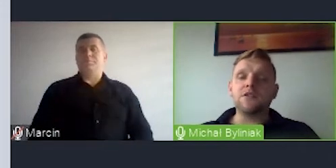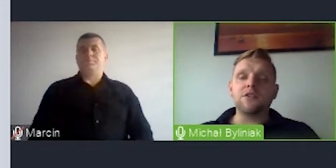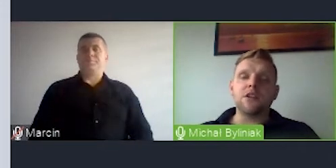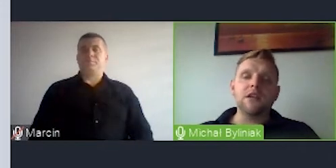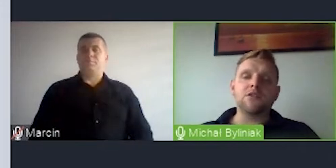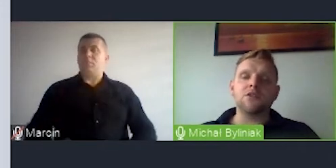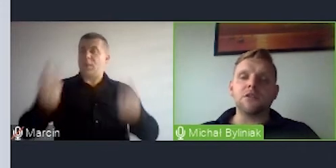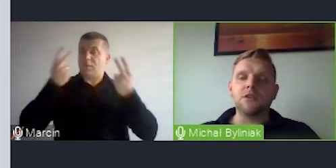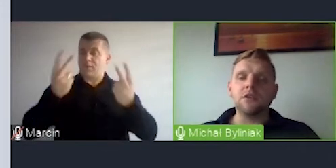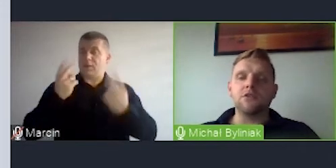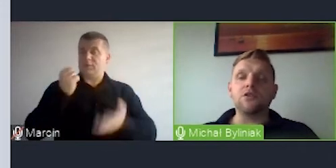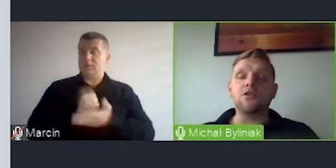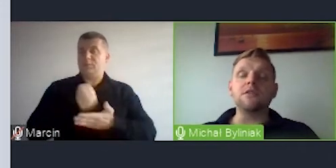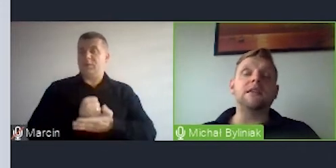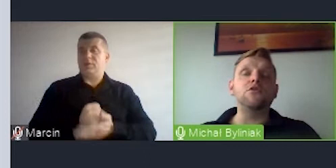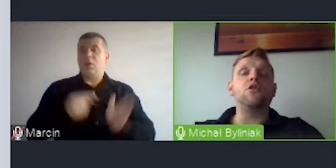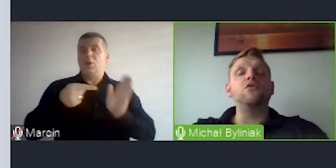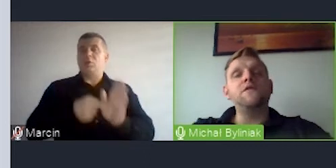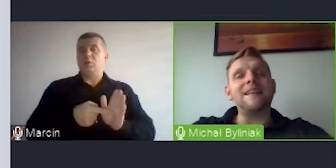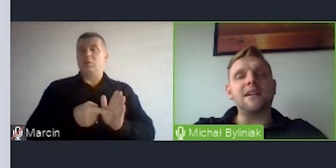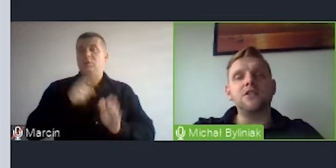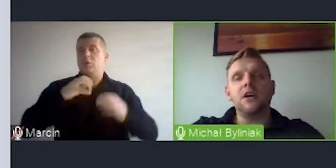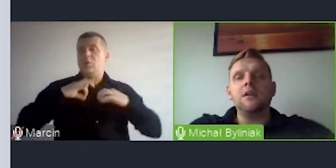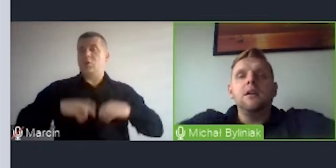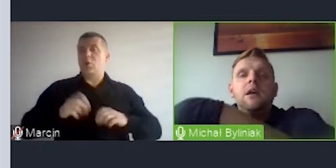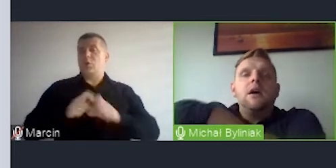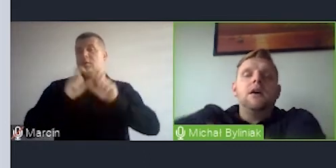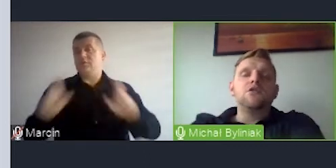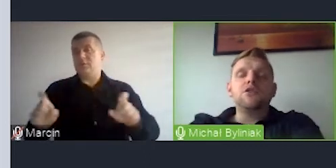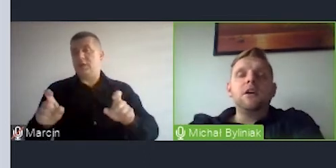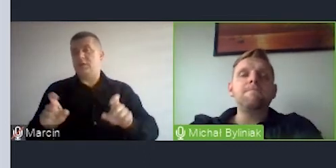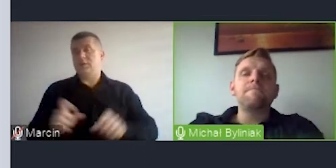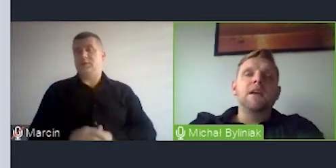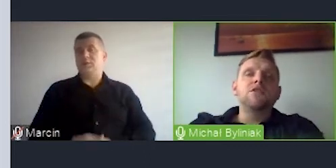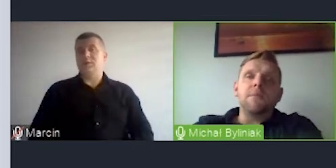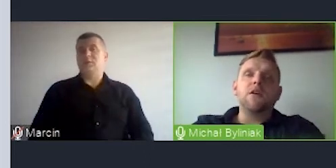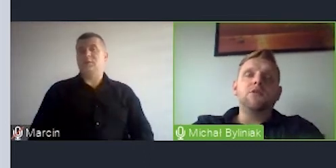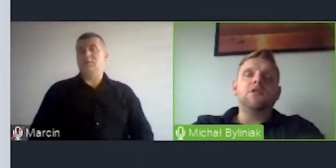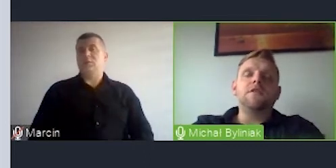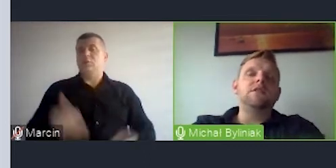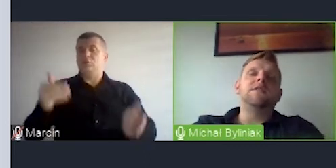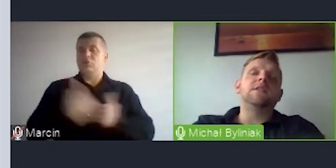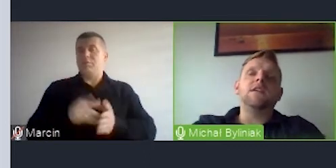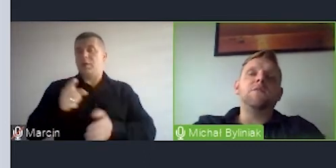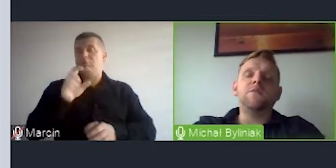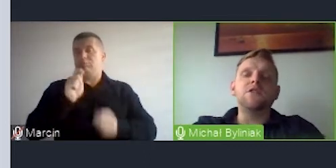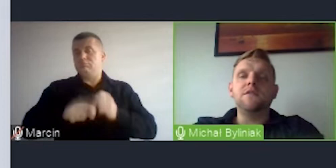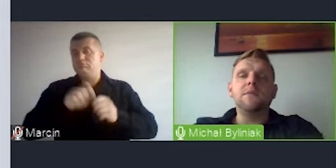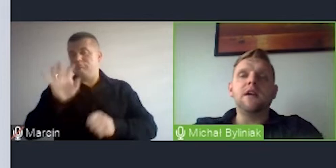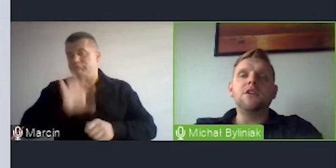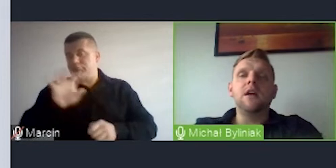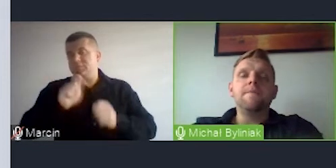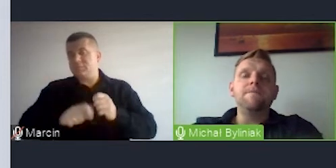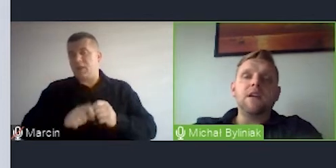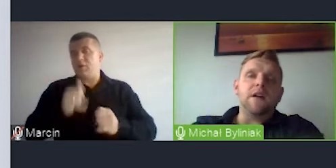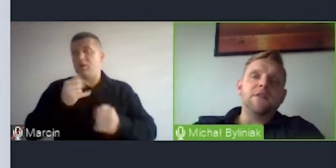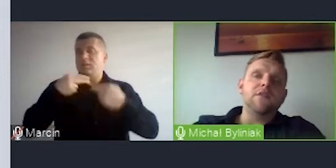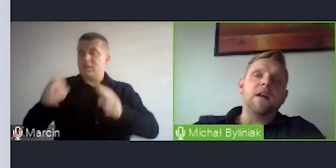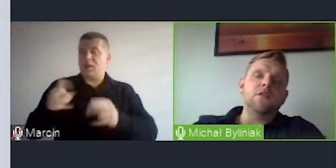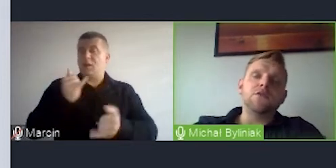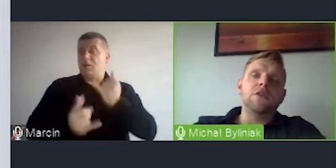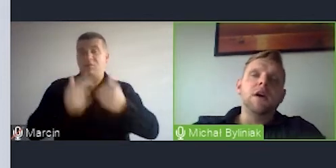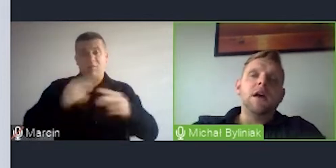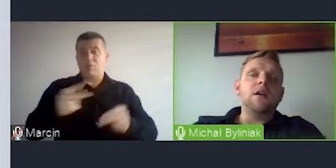Ważna rzecz dotycząca tego dochodu w trakcie, że trzeba go monitorować i zwracać, bo w przeciwnym razie niekwalifikowalność,